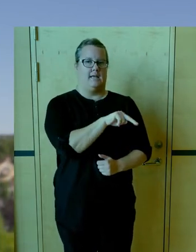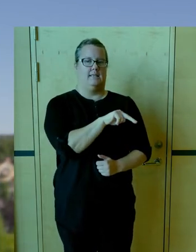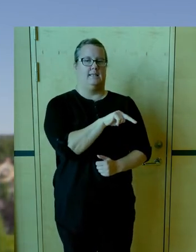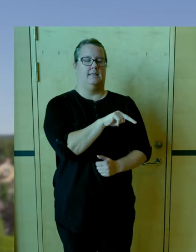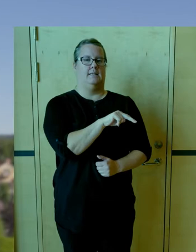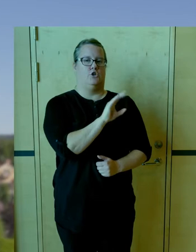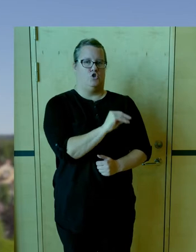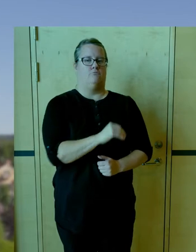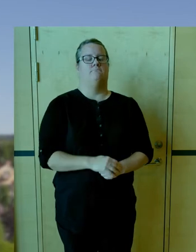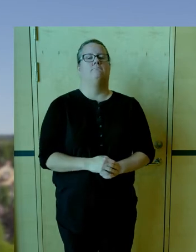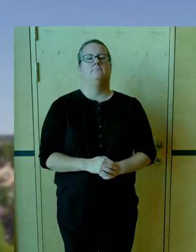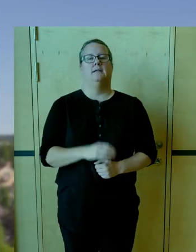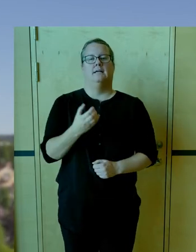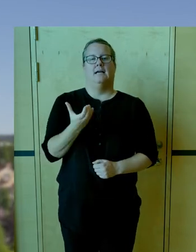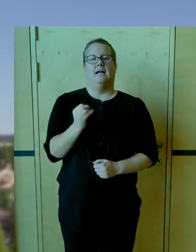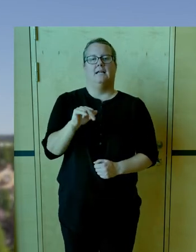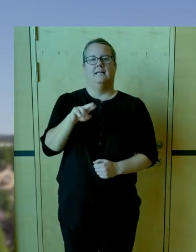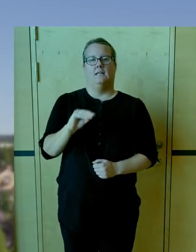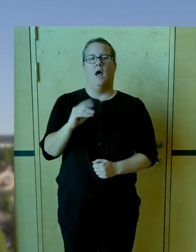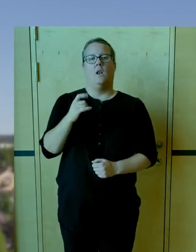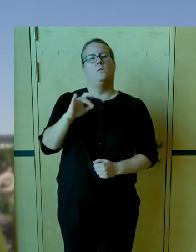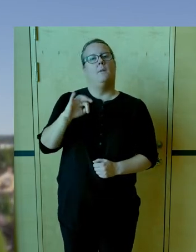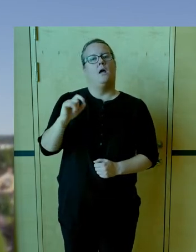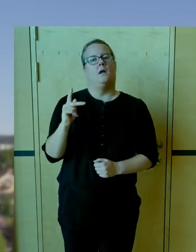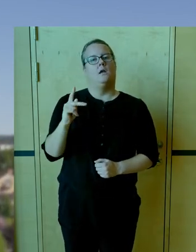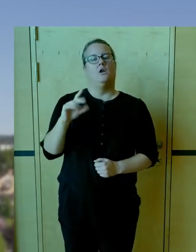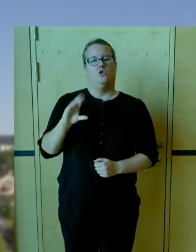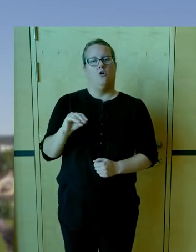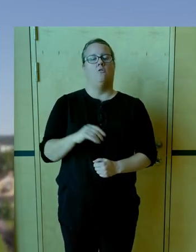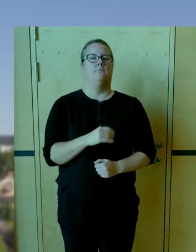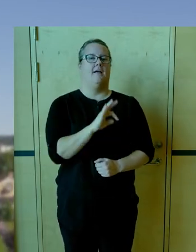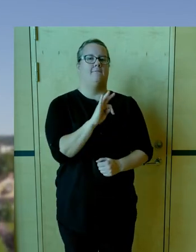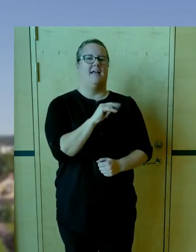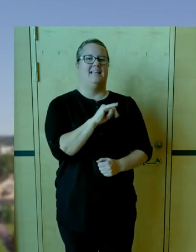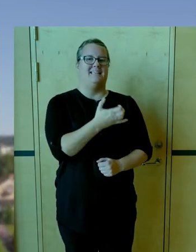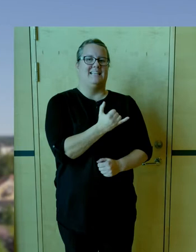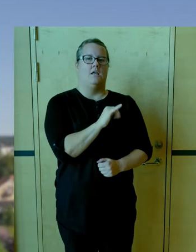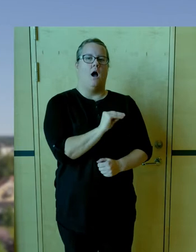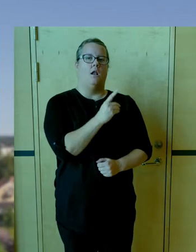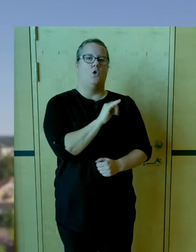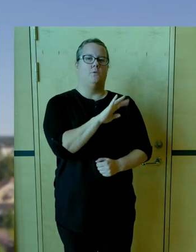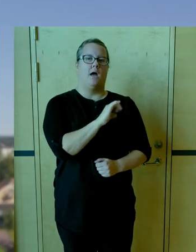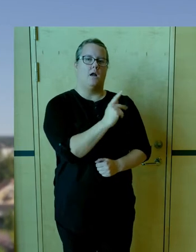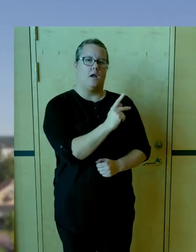Ja Carina Lundmark Ja Felicia Lundmark Ja